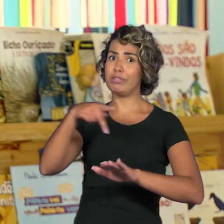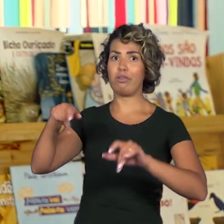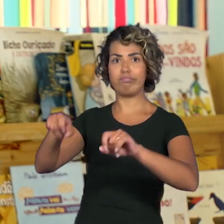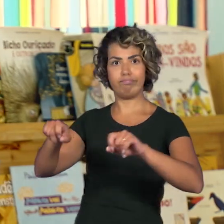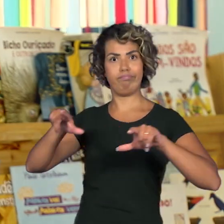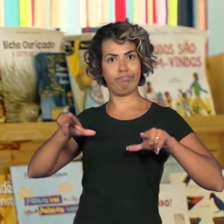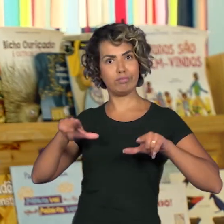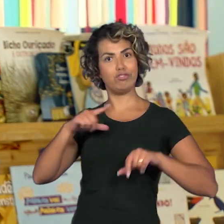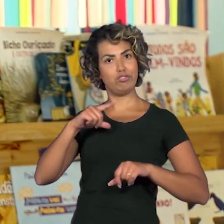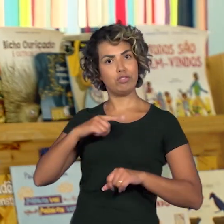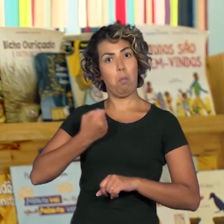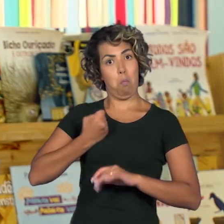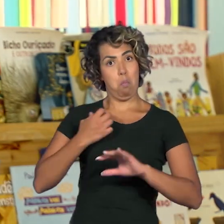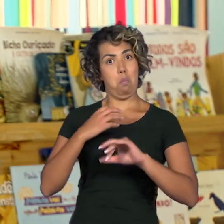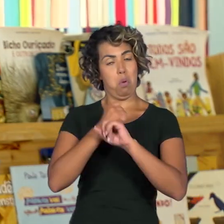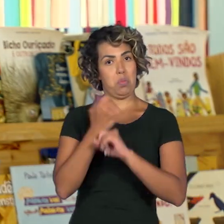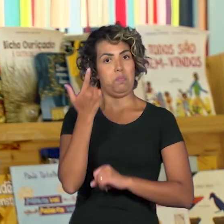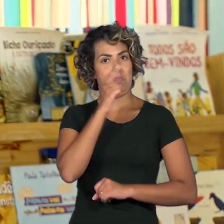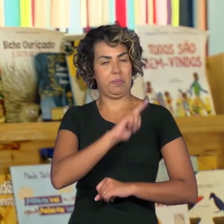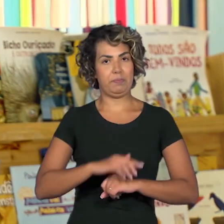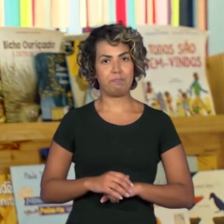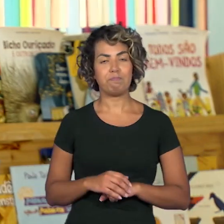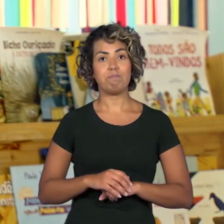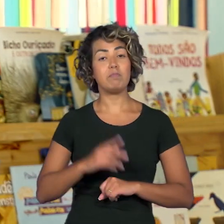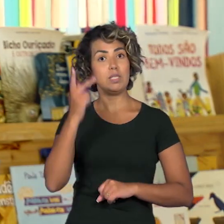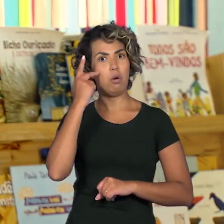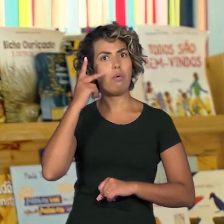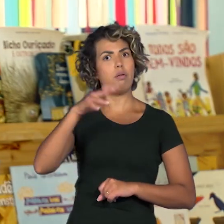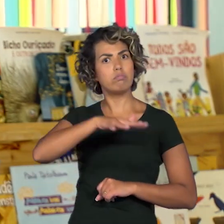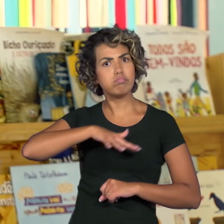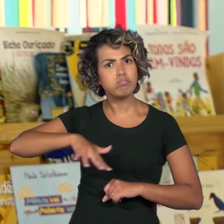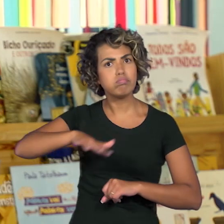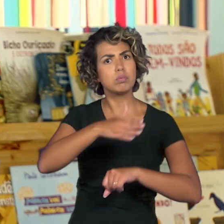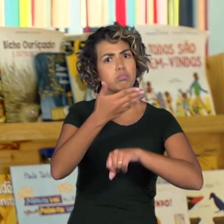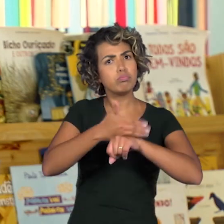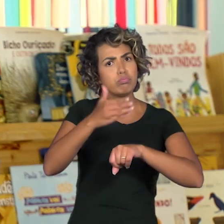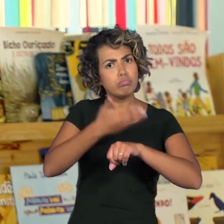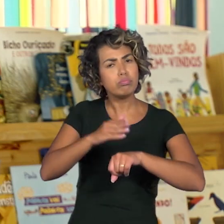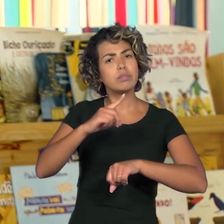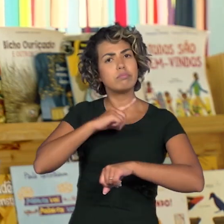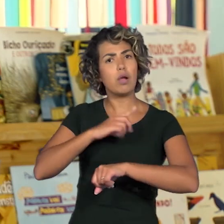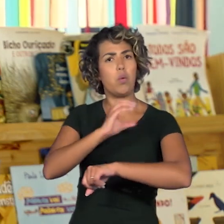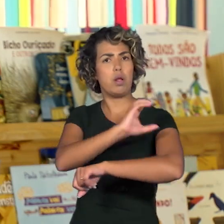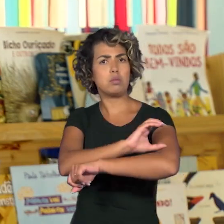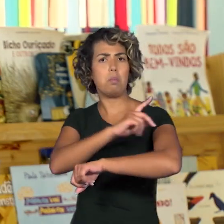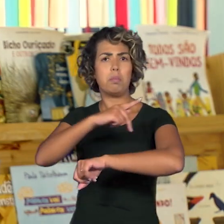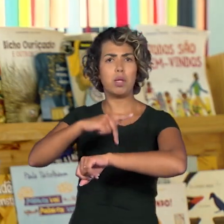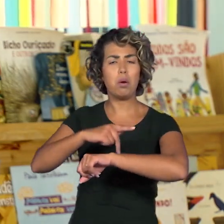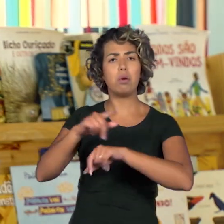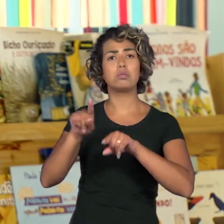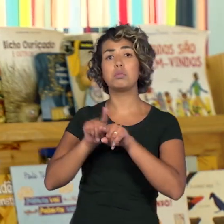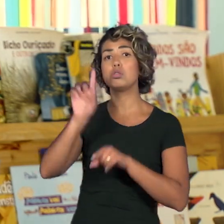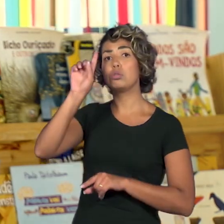OS OBJETOS DE ESTUDO DA "FORMAÇÃO DA CIDADE" SE ARTICULAM COM OS MOMENTOS FORMATIVOS DA COORDENAÇÃO PEDAGÓGICA,